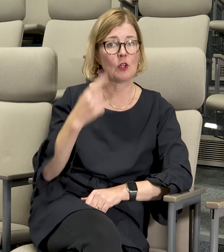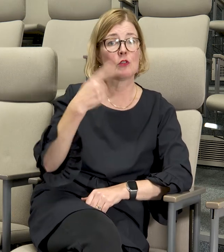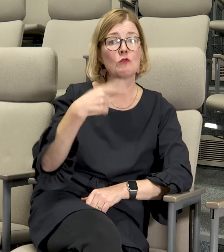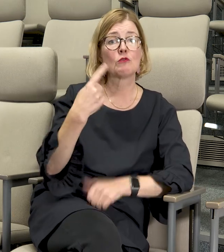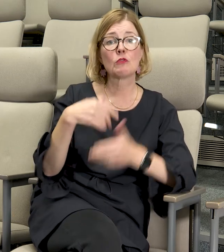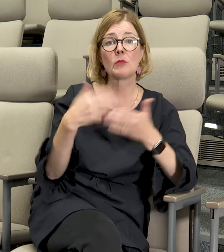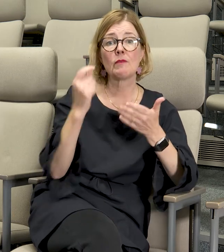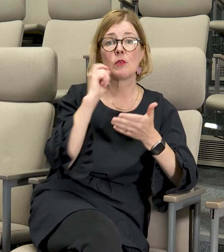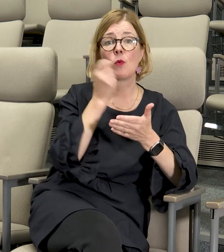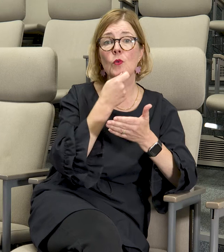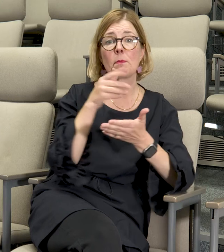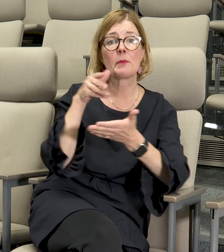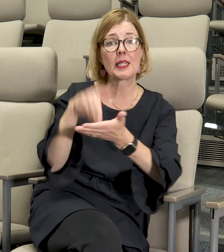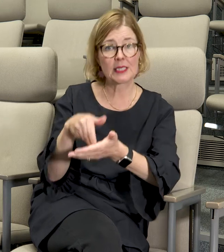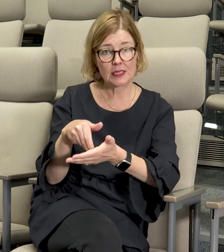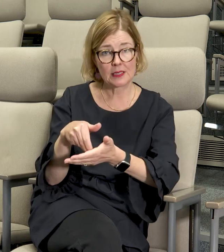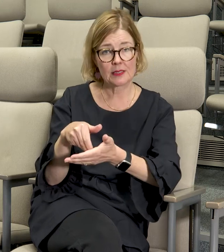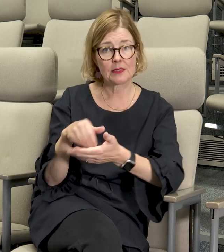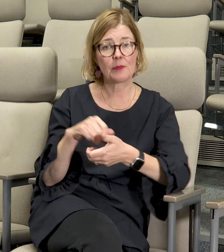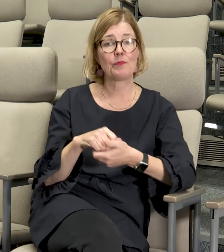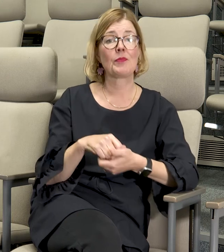11. joulukuuta mennessä.